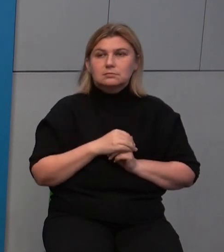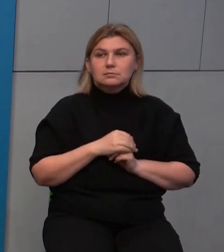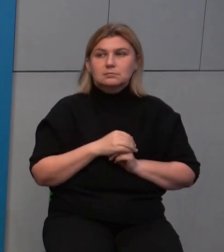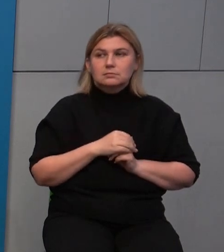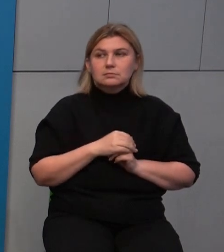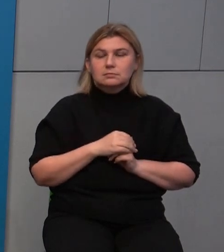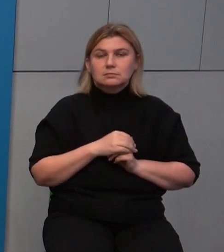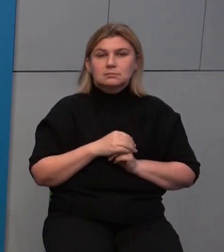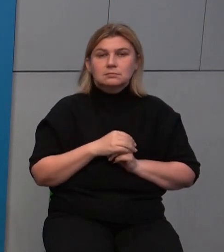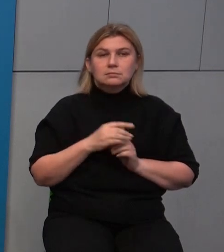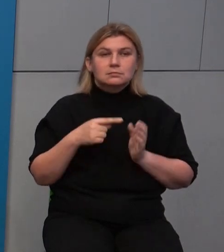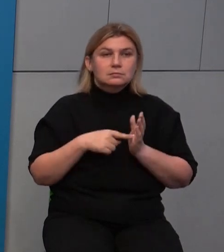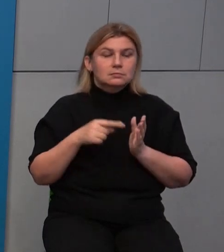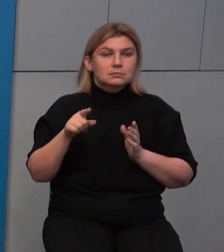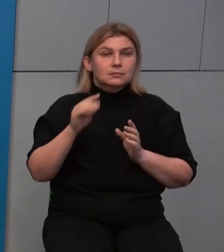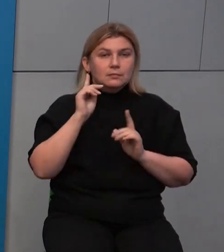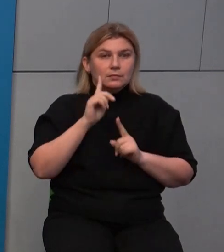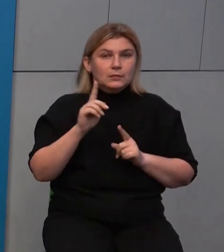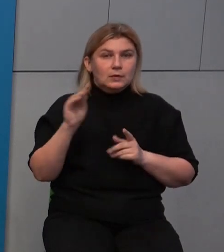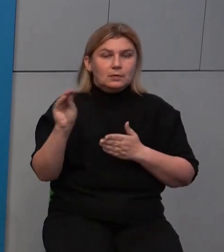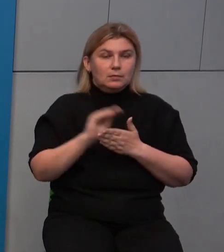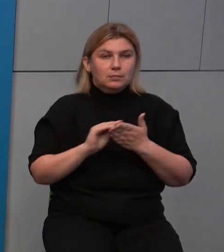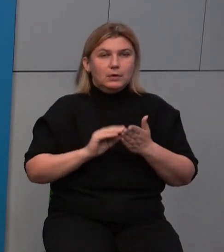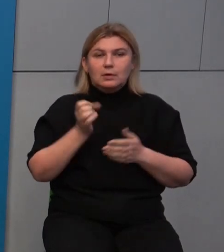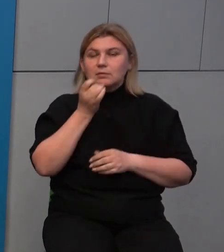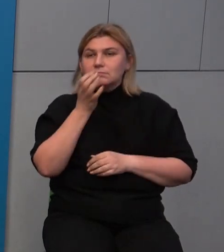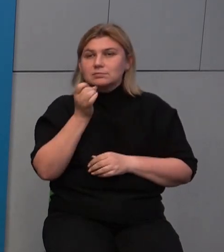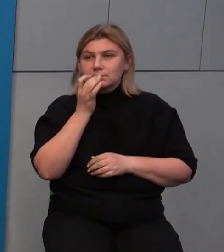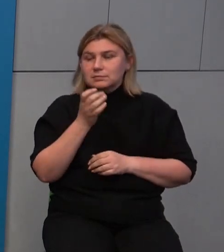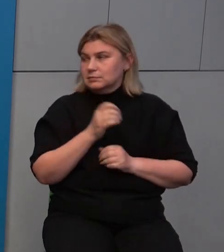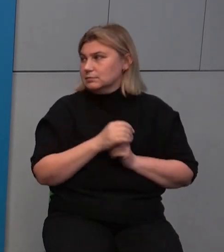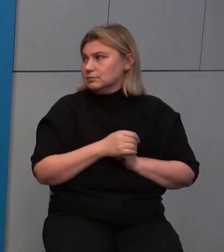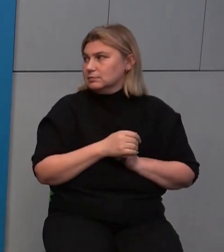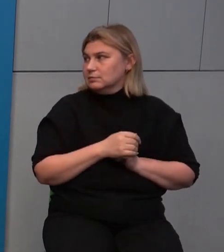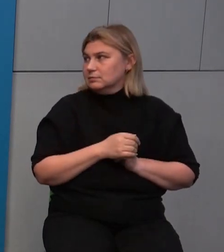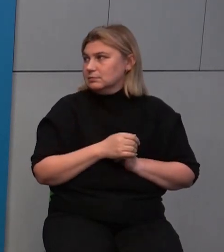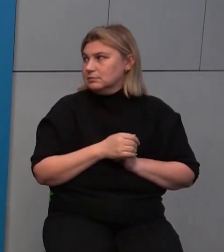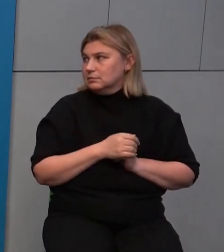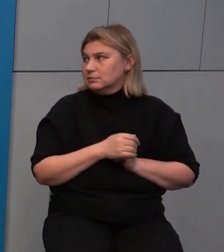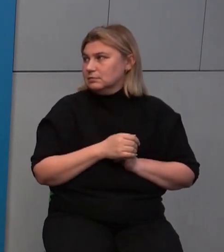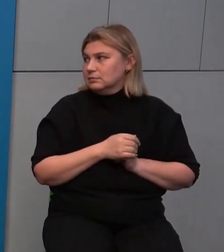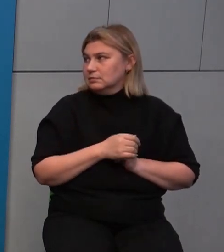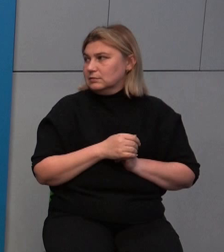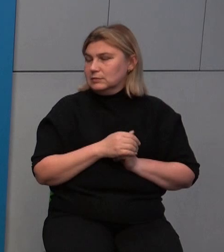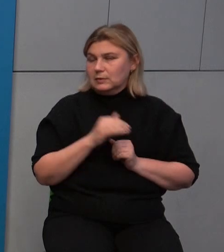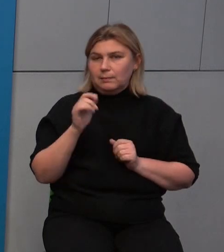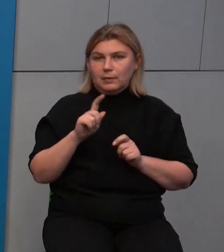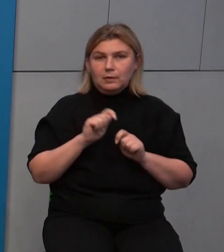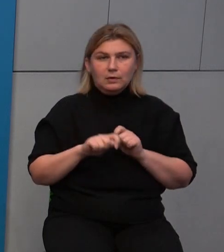I tutaj rzeczywiście pisarze na niego donosili i można sprawdzić te teczki.